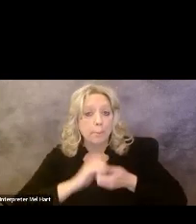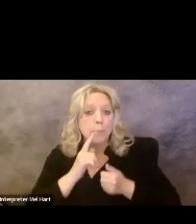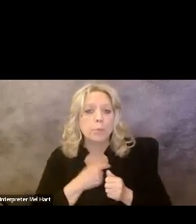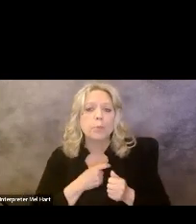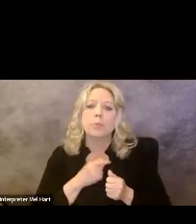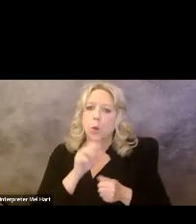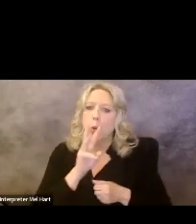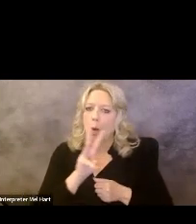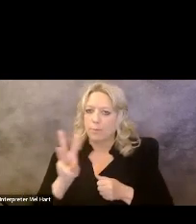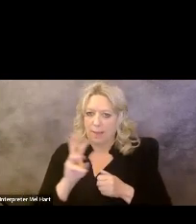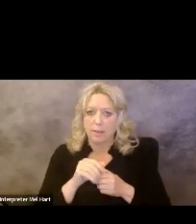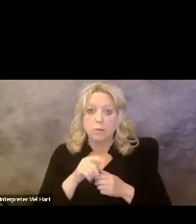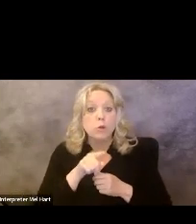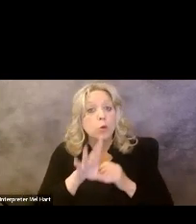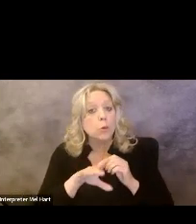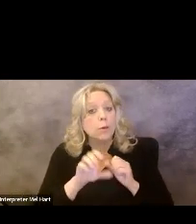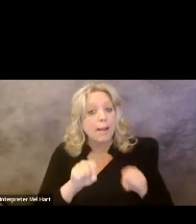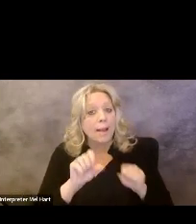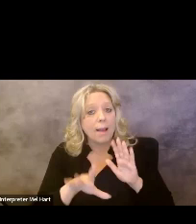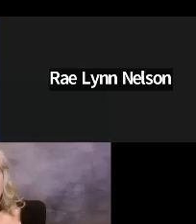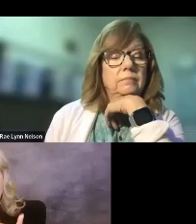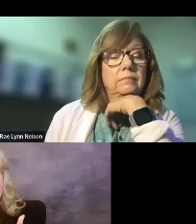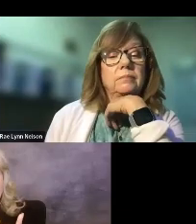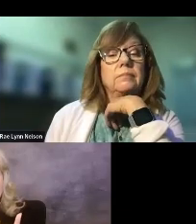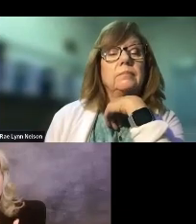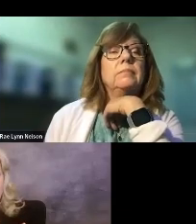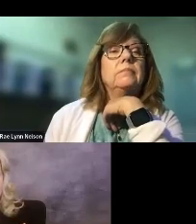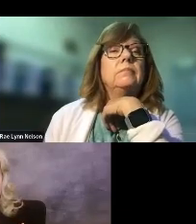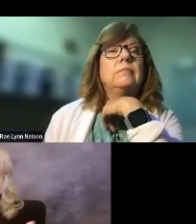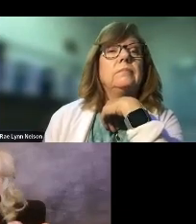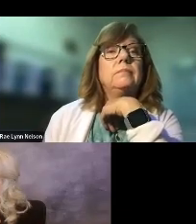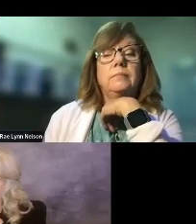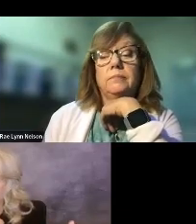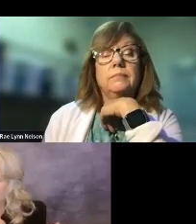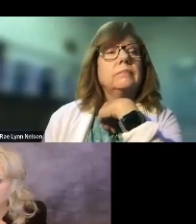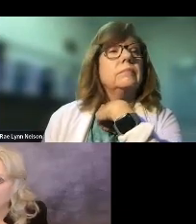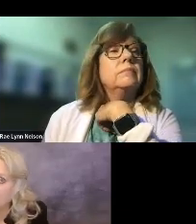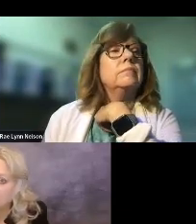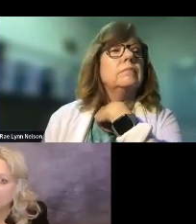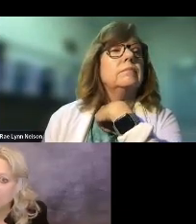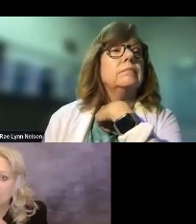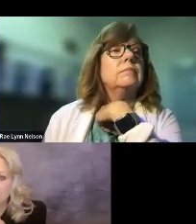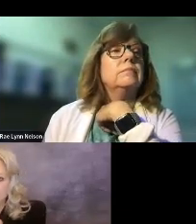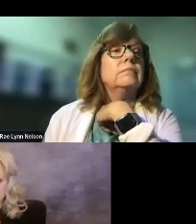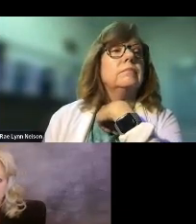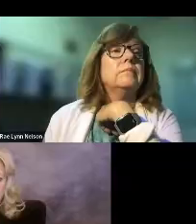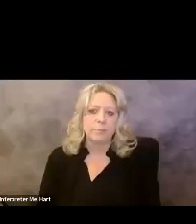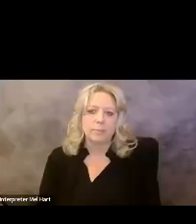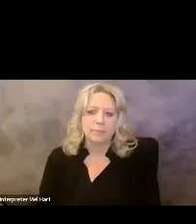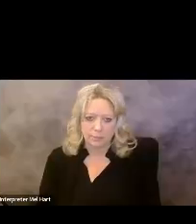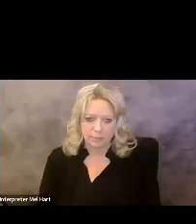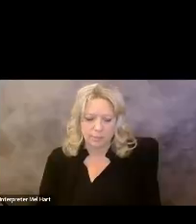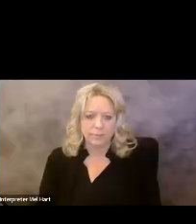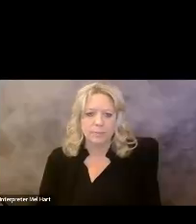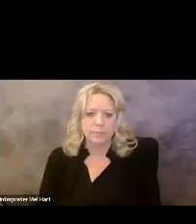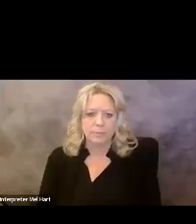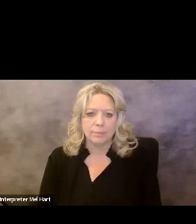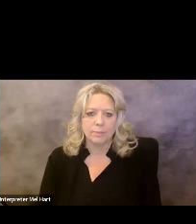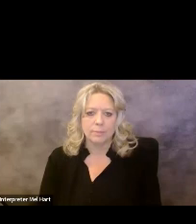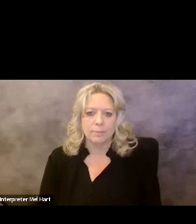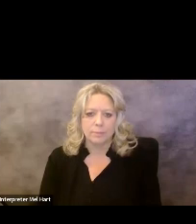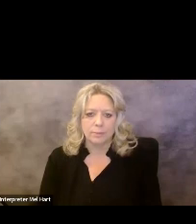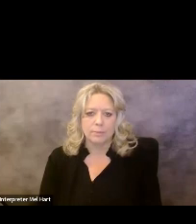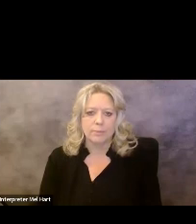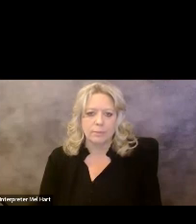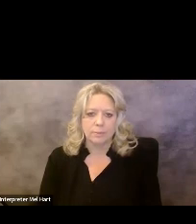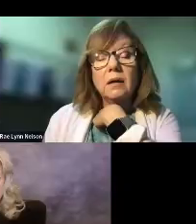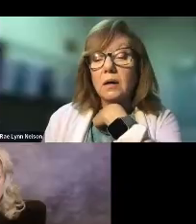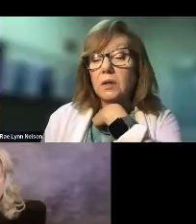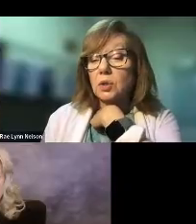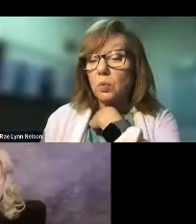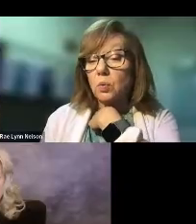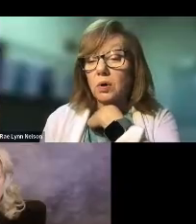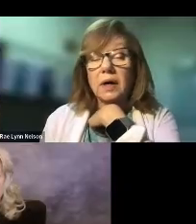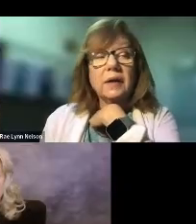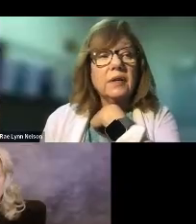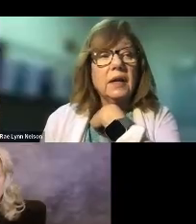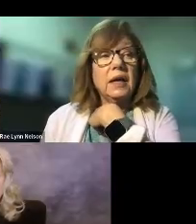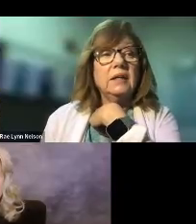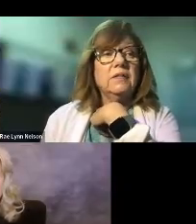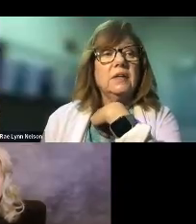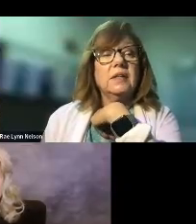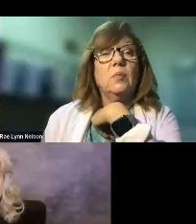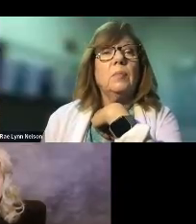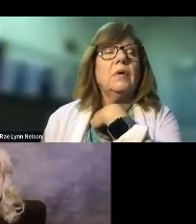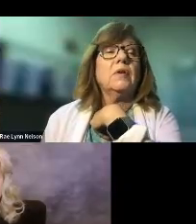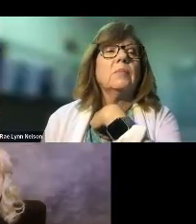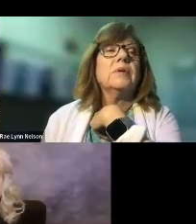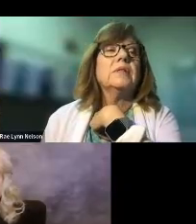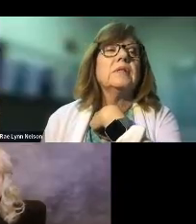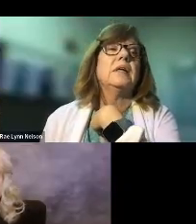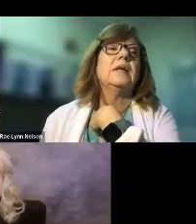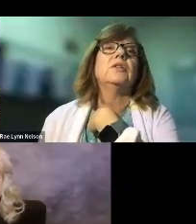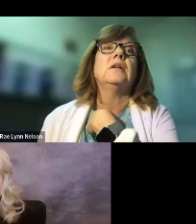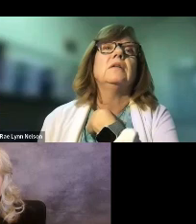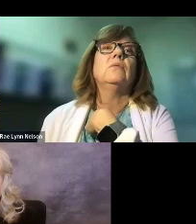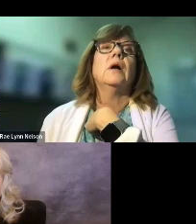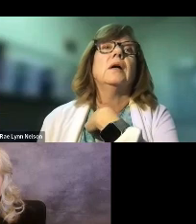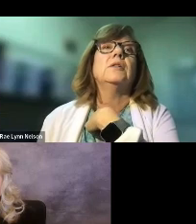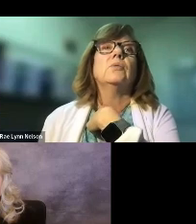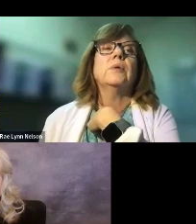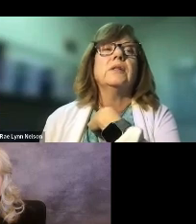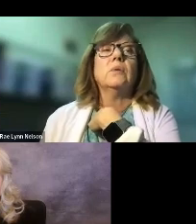gracias Elena así que estamos al final de la parte de SELPA de la presentación estamos en